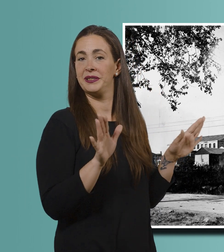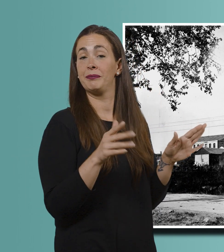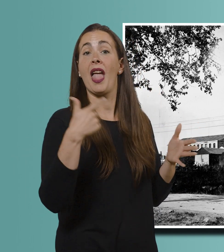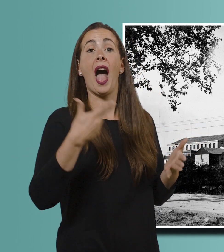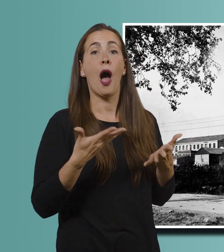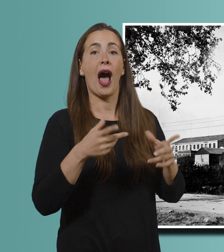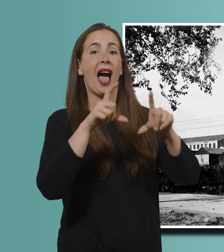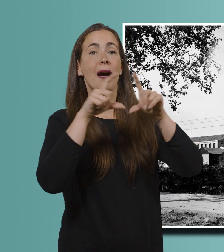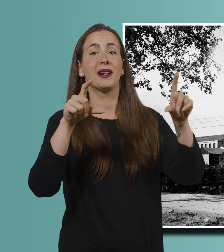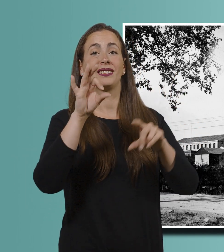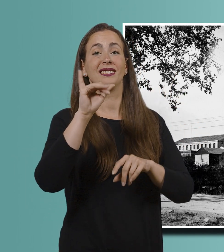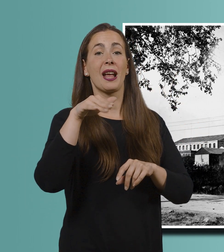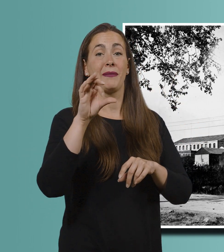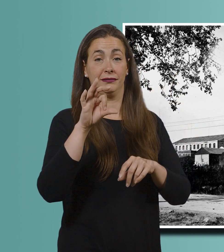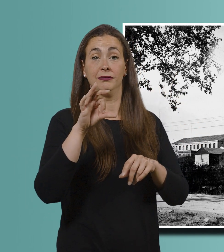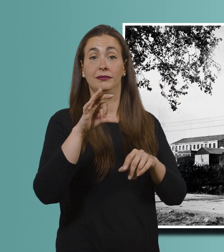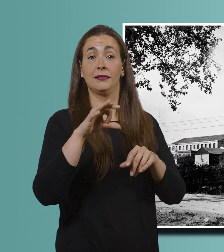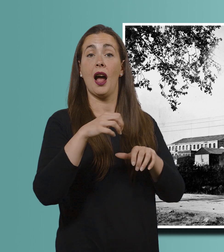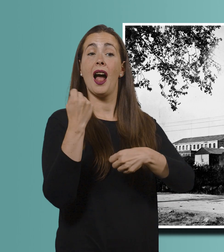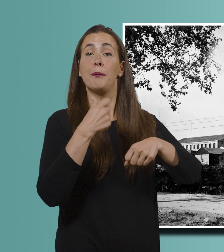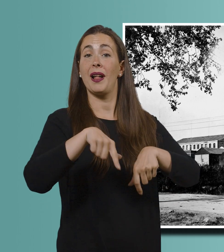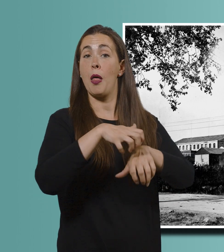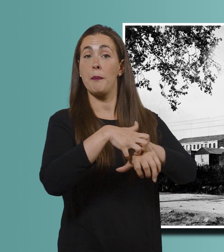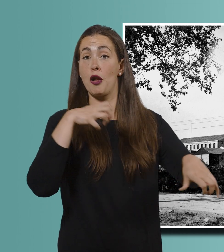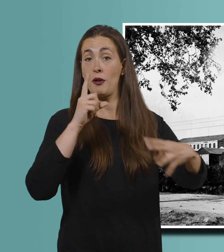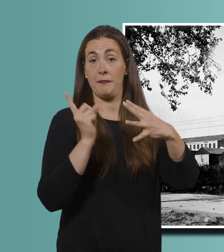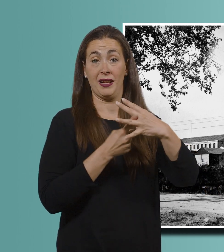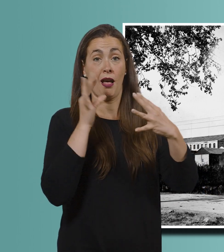van arribar a representar la meitat de la plantilla de la Siemens i, fins i tot,